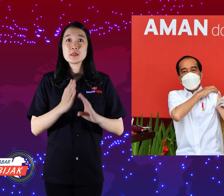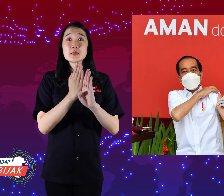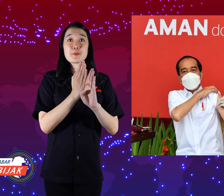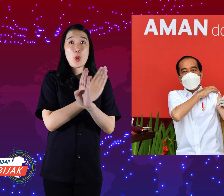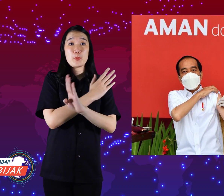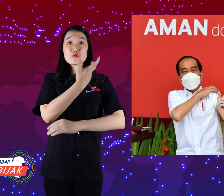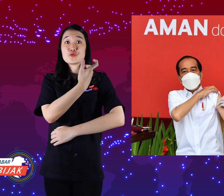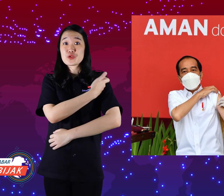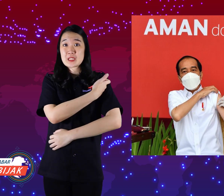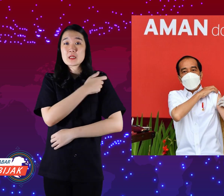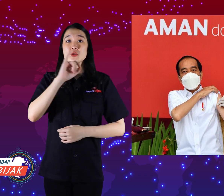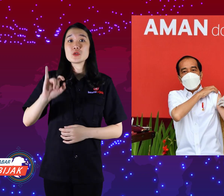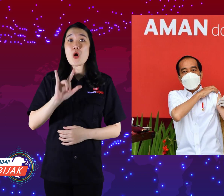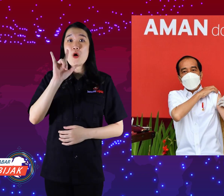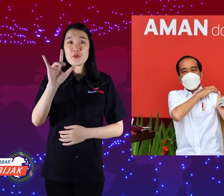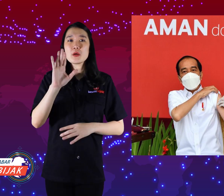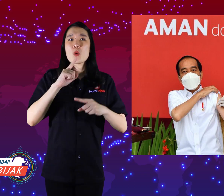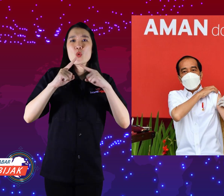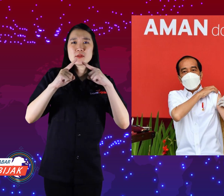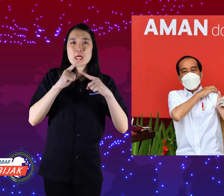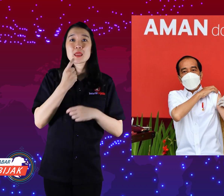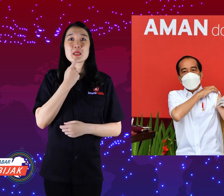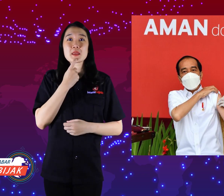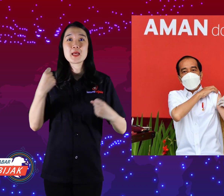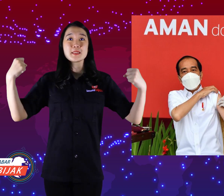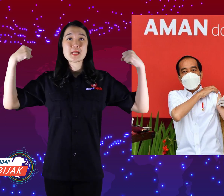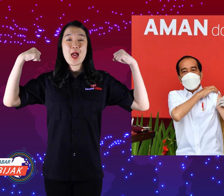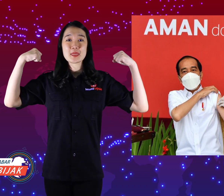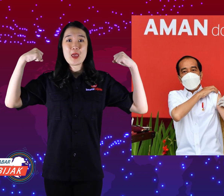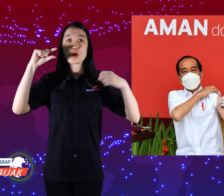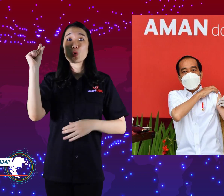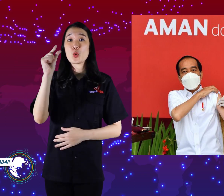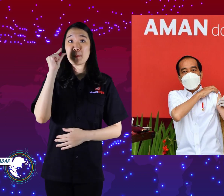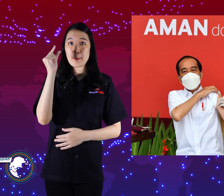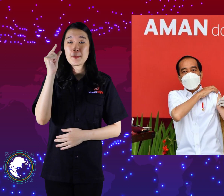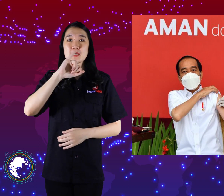Sebelum disuntik, Jokowi berkonsultasi tentang kesehatan umum.